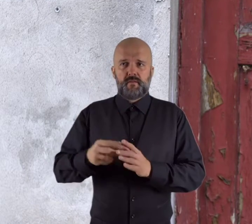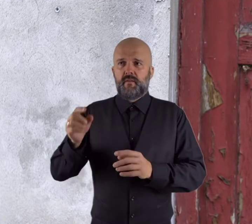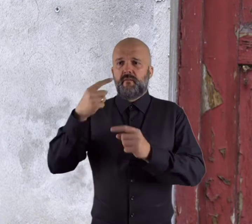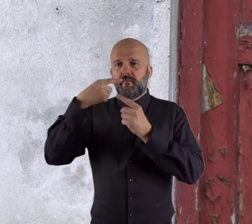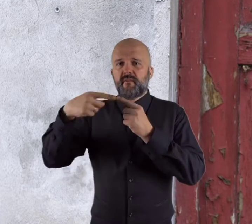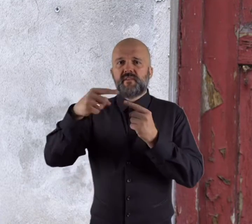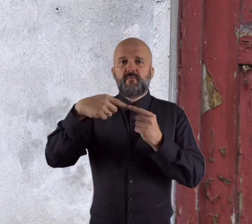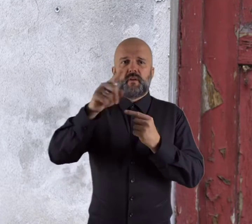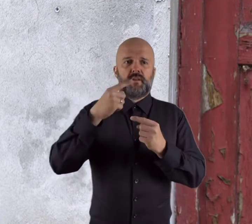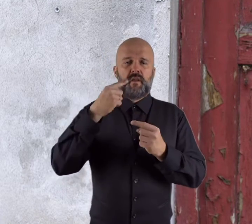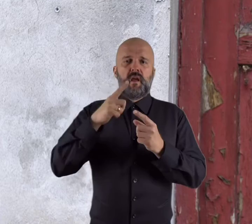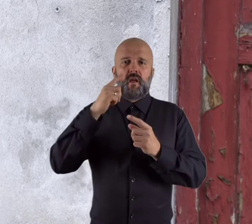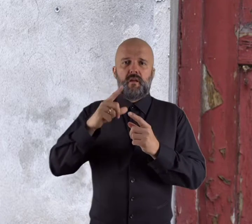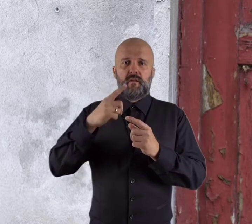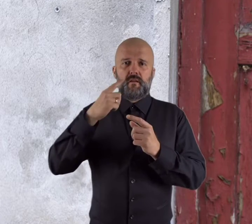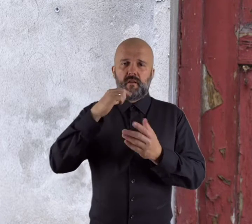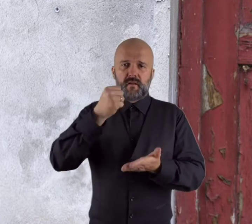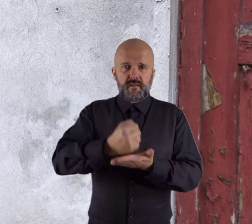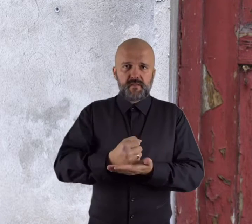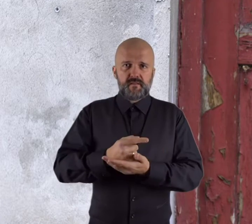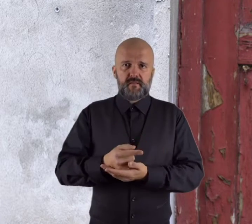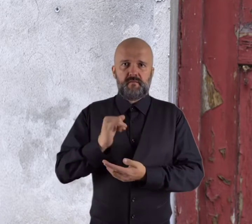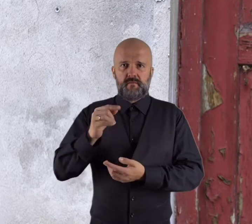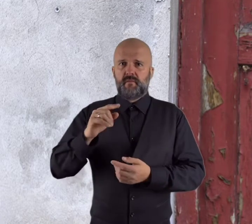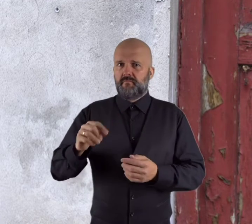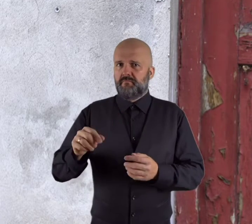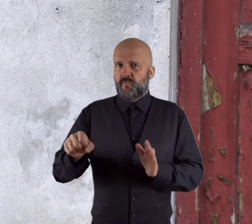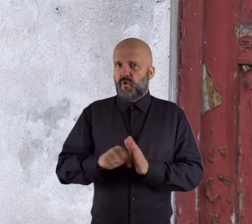stamtąd gdzie zostali wywiezieni - między nimi do dystryktu radomskiego.